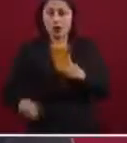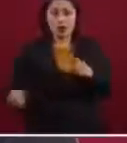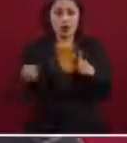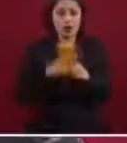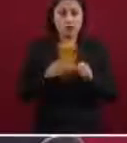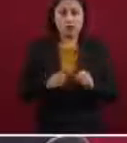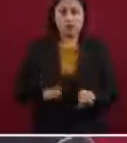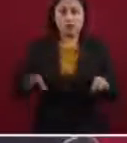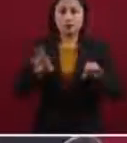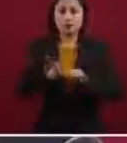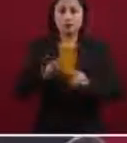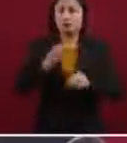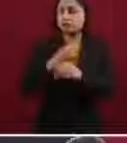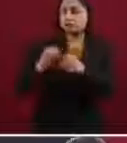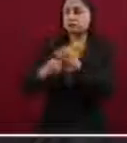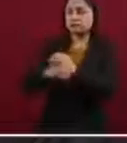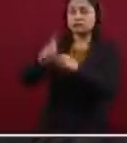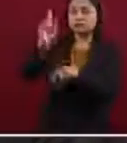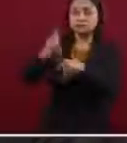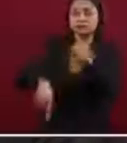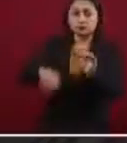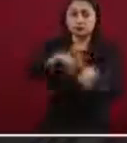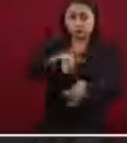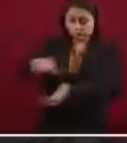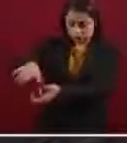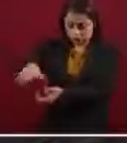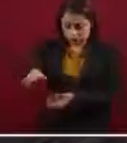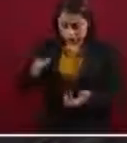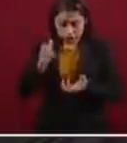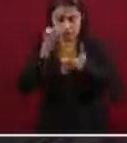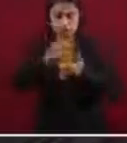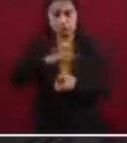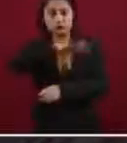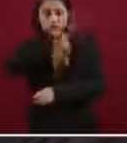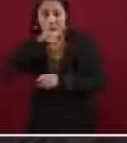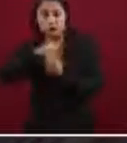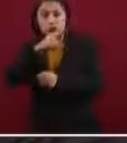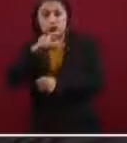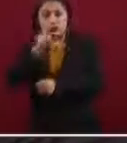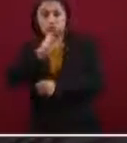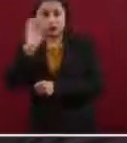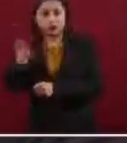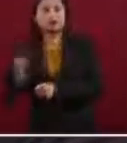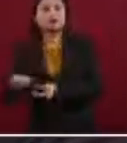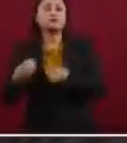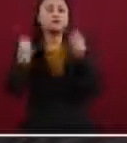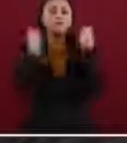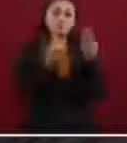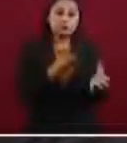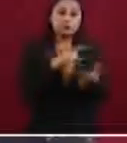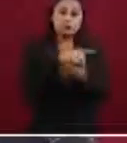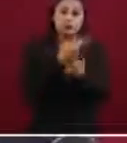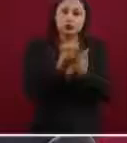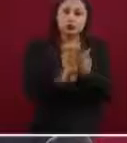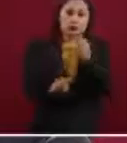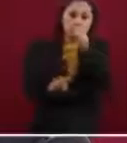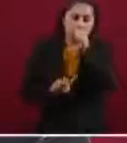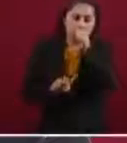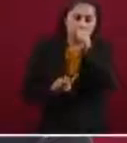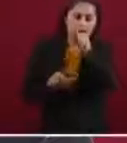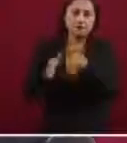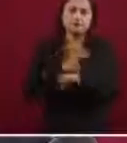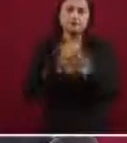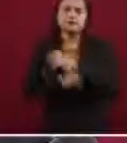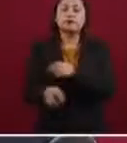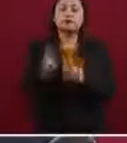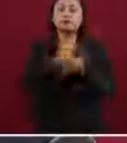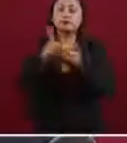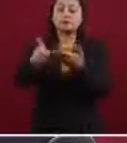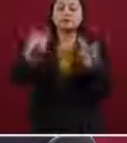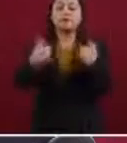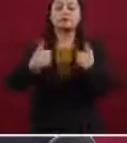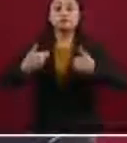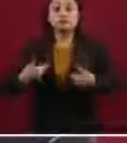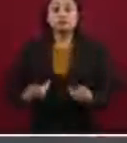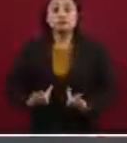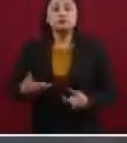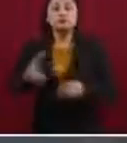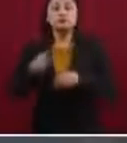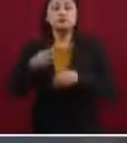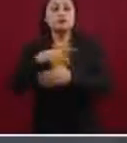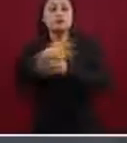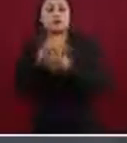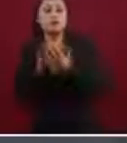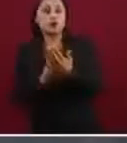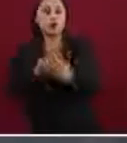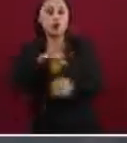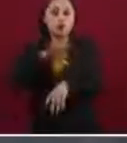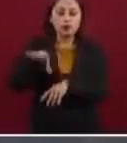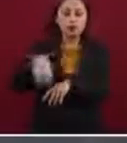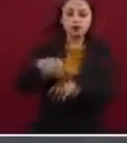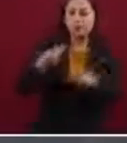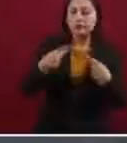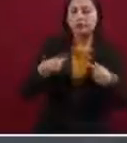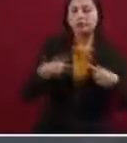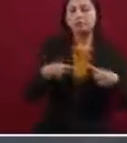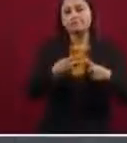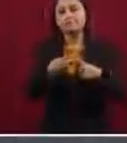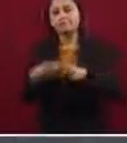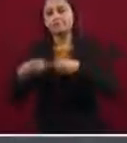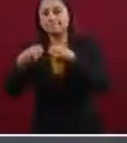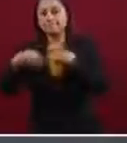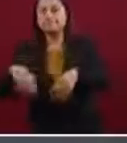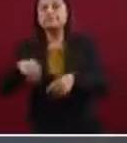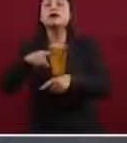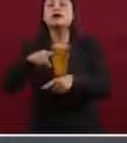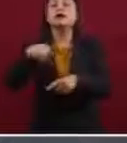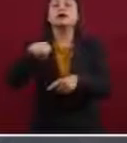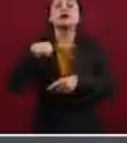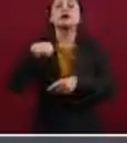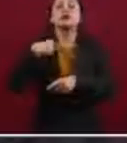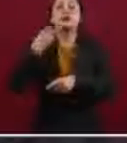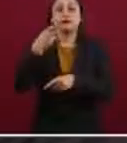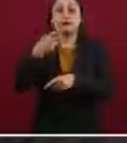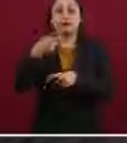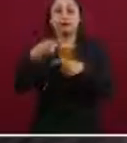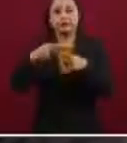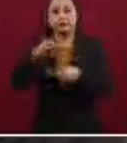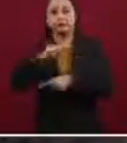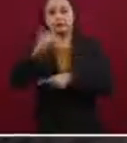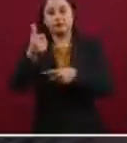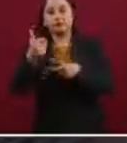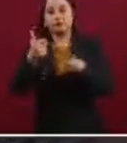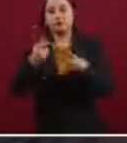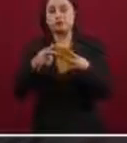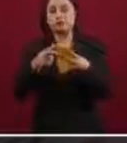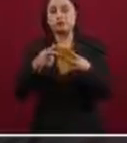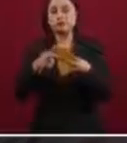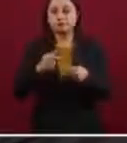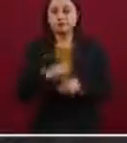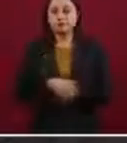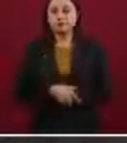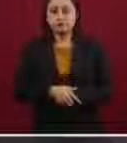Es como el caso de los derechos humanos, la búsqueda de desaparecidos, el localizar a